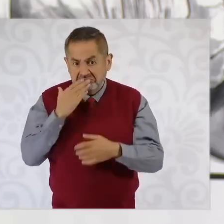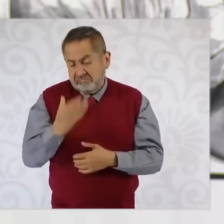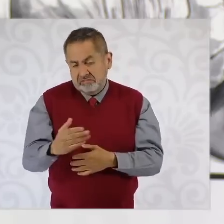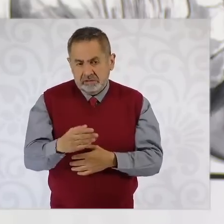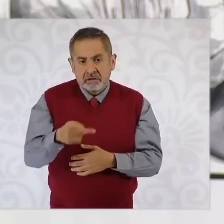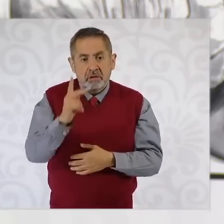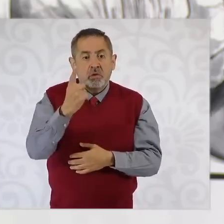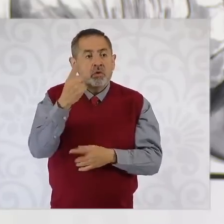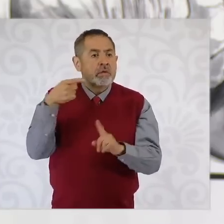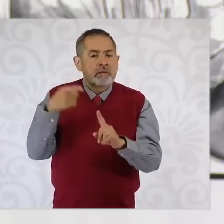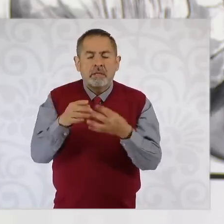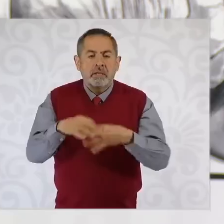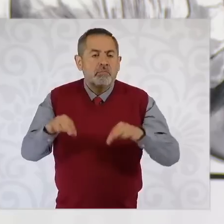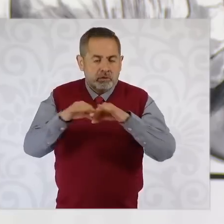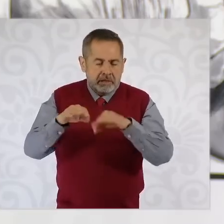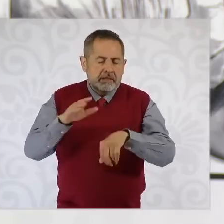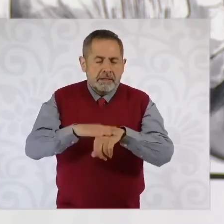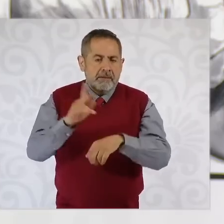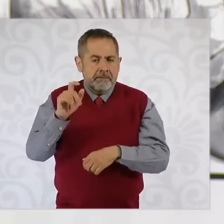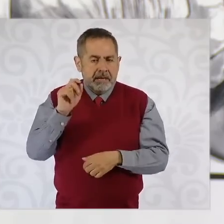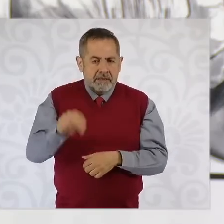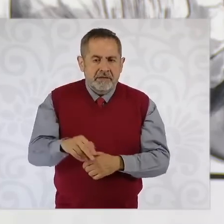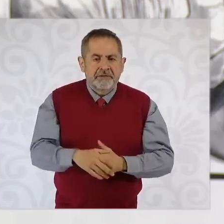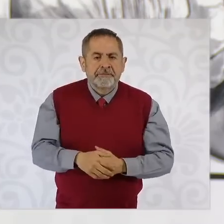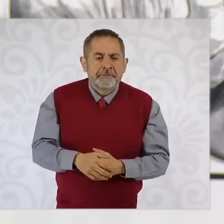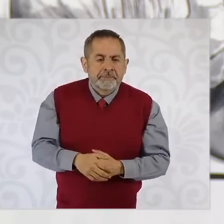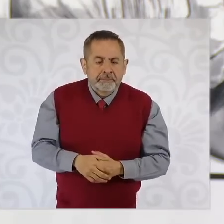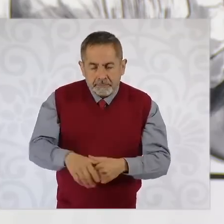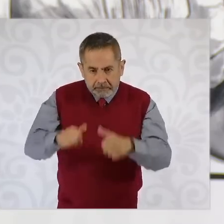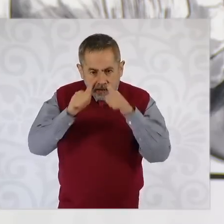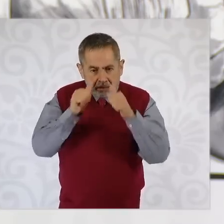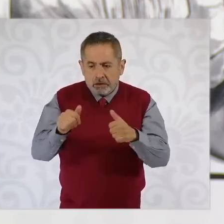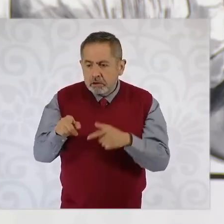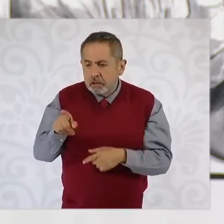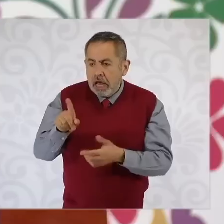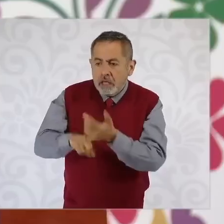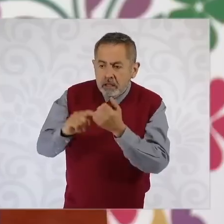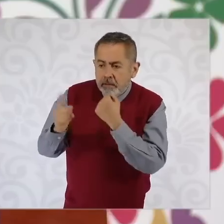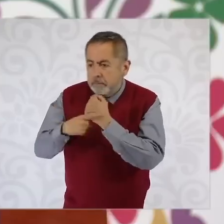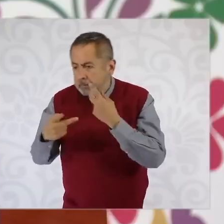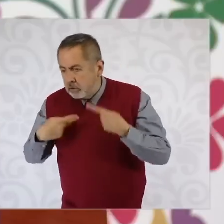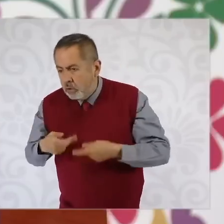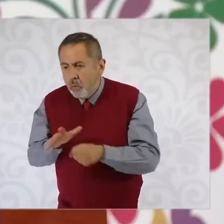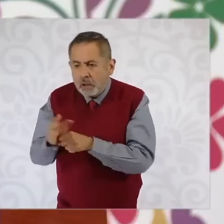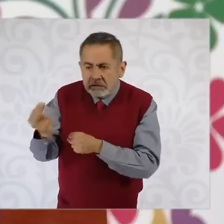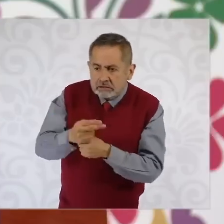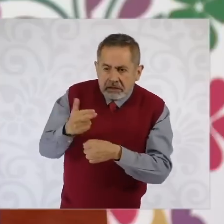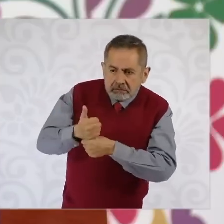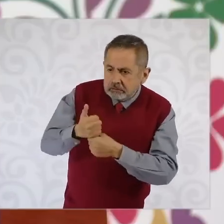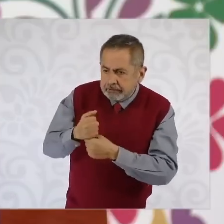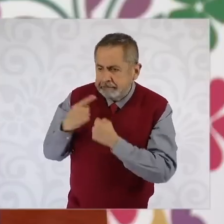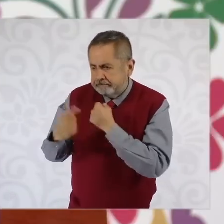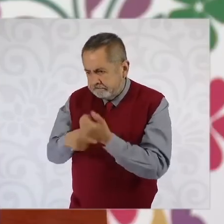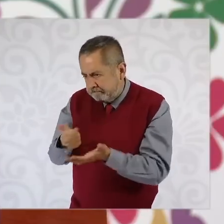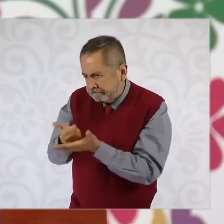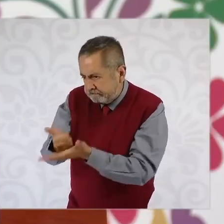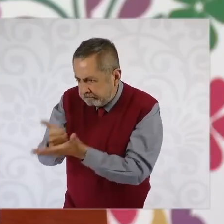estrategia tiene que ver con la atención a las causas que por más que la oposición diga lo que